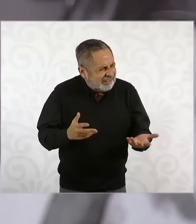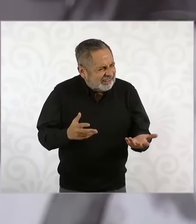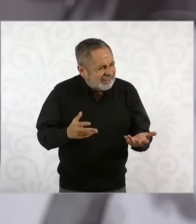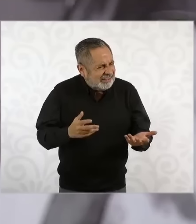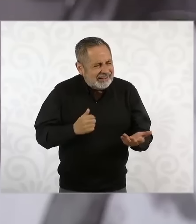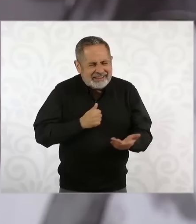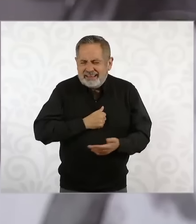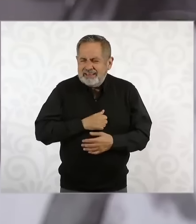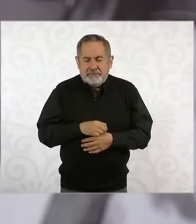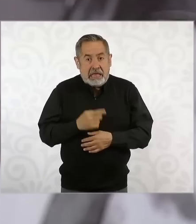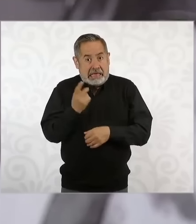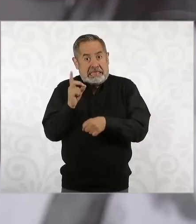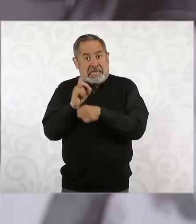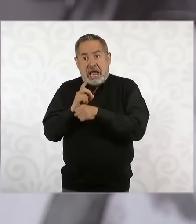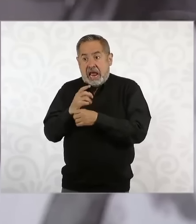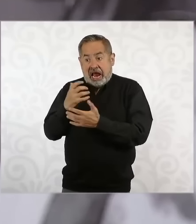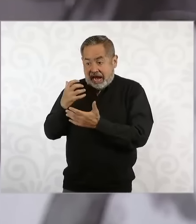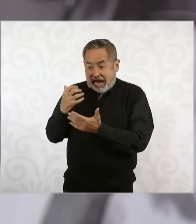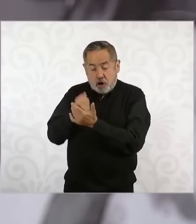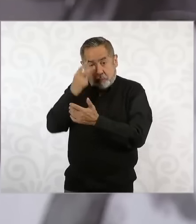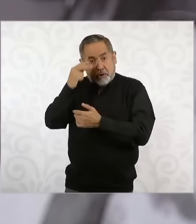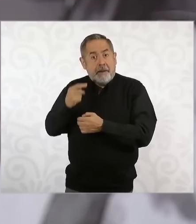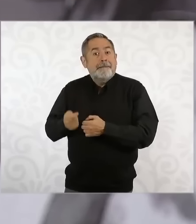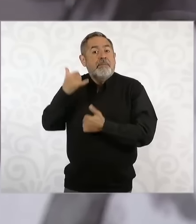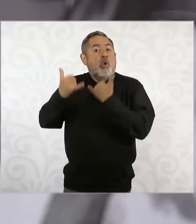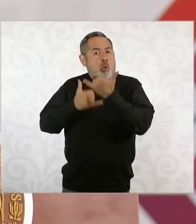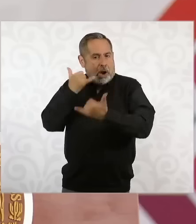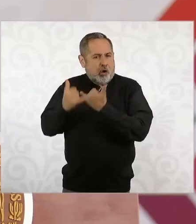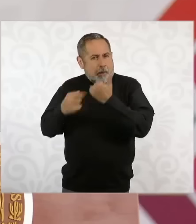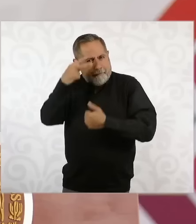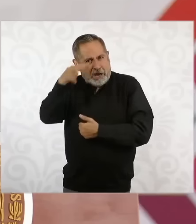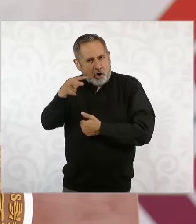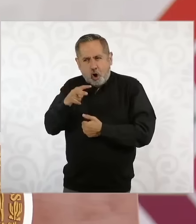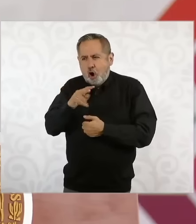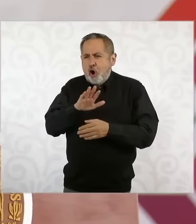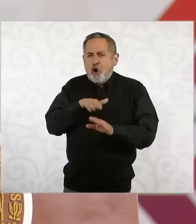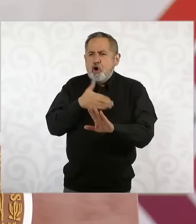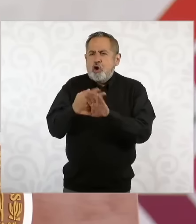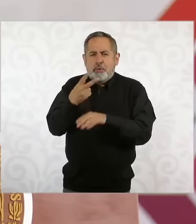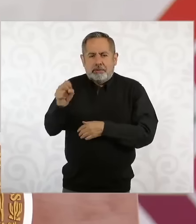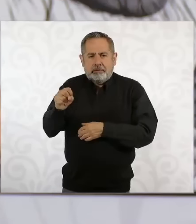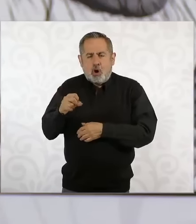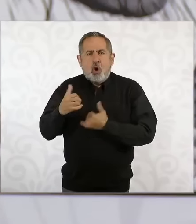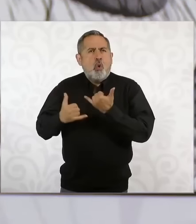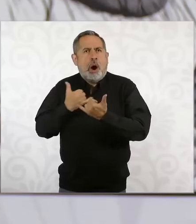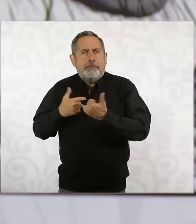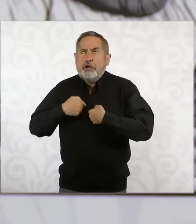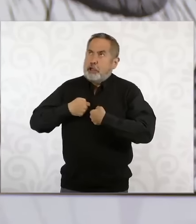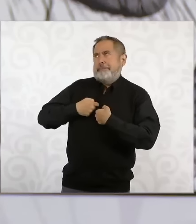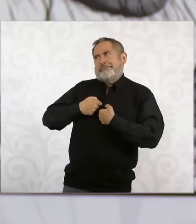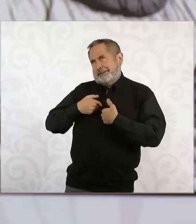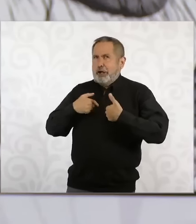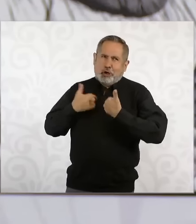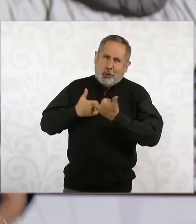que ganó México el primer partido que jugamos, bueno, jugamos es un decir que jugó la selección,